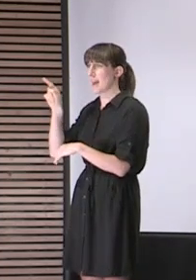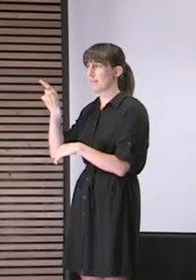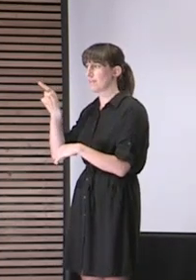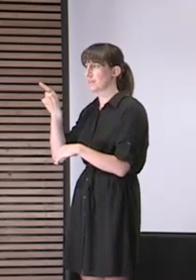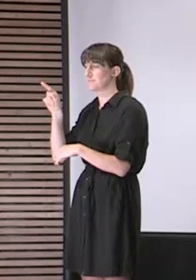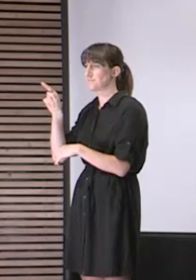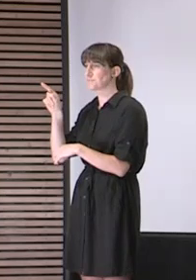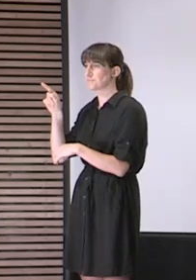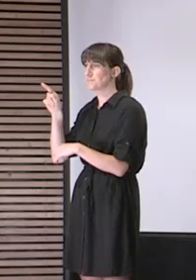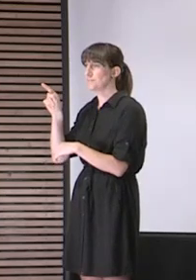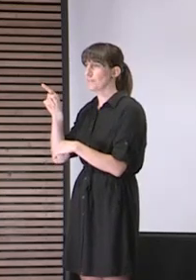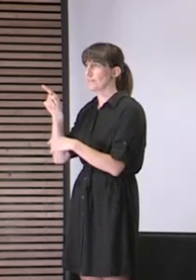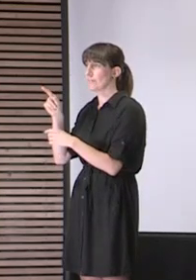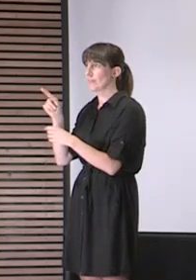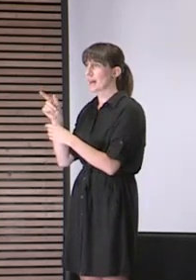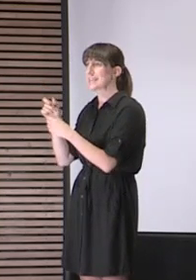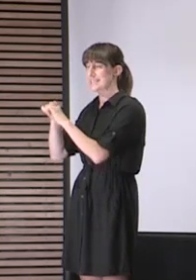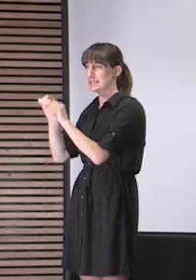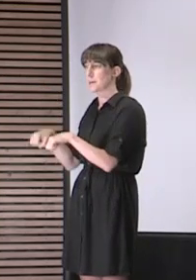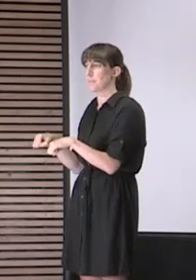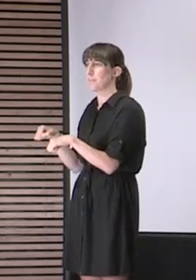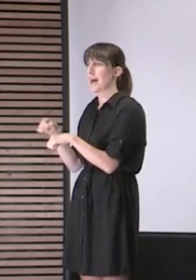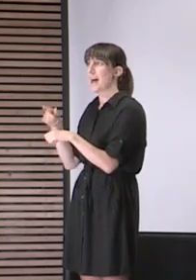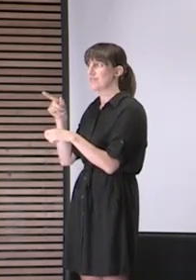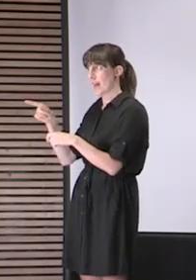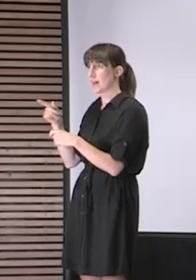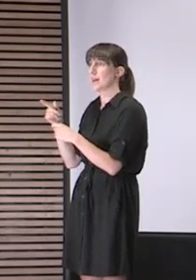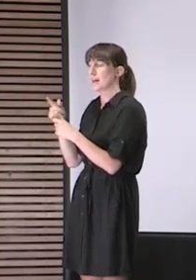países, según tengo entendido, como Singapur, están buscando pasar a una fase como nosotros.